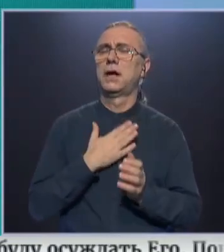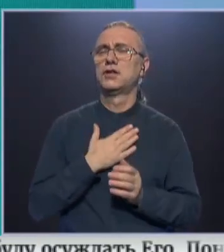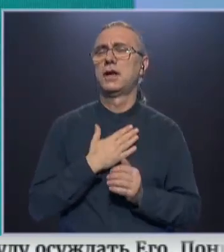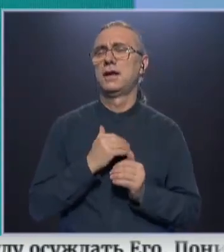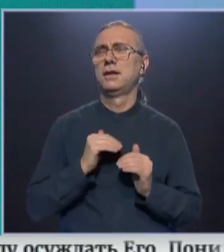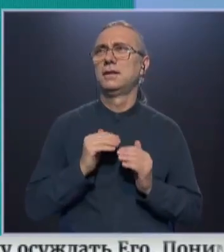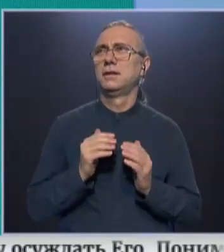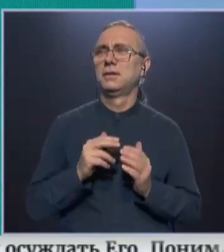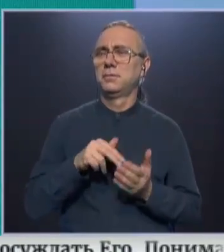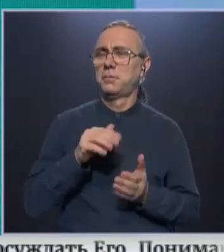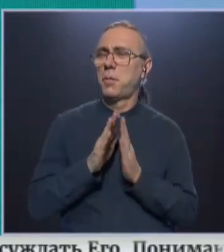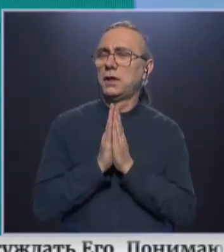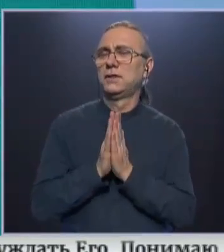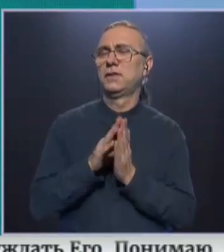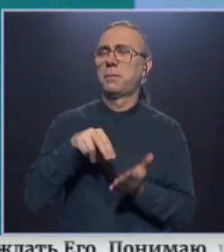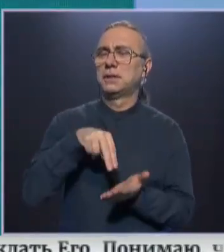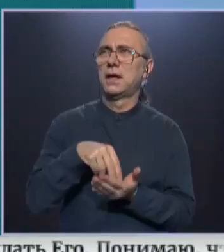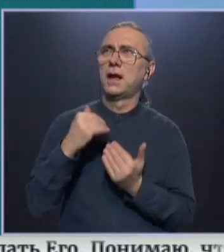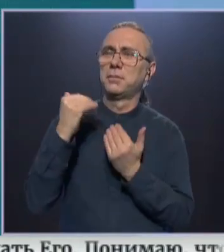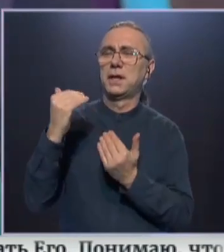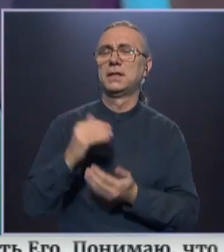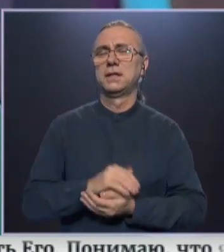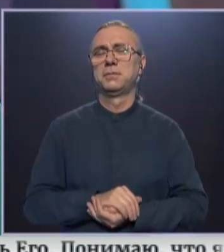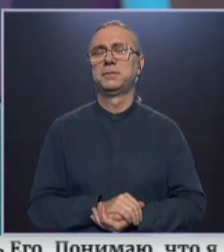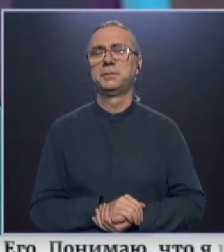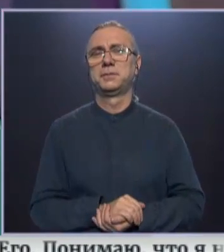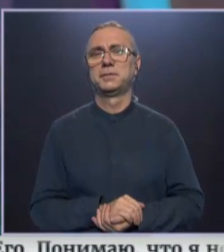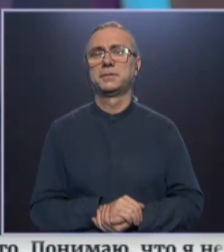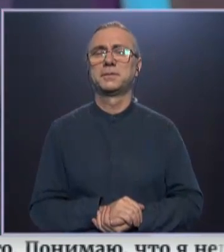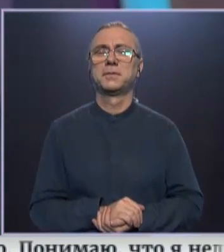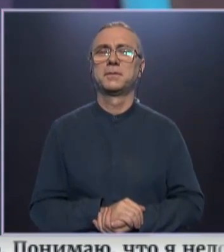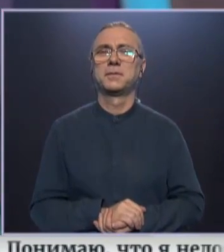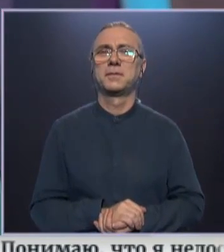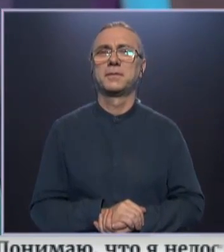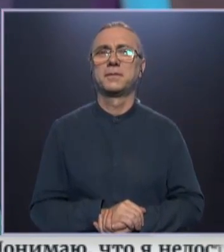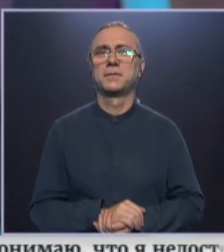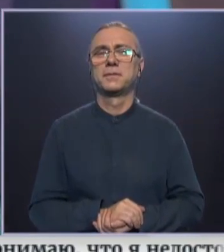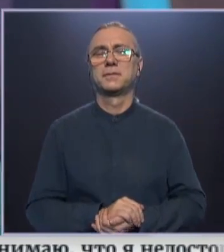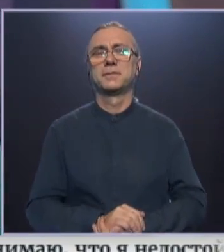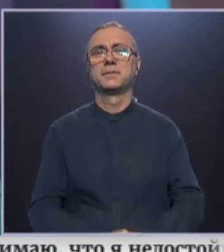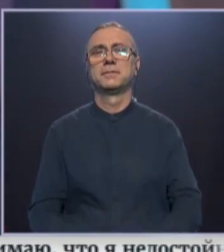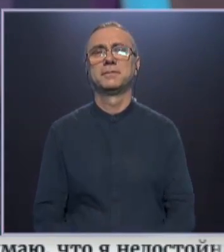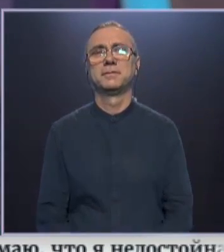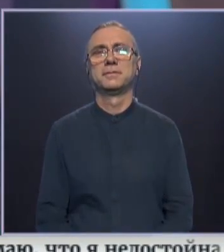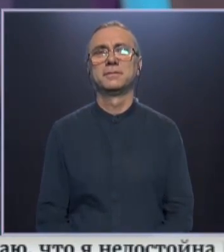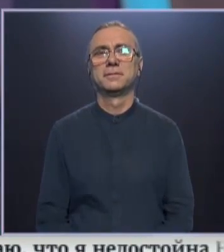проявляемые в молитвах друзья у нас еще одна маленькая короткая Пауза и дальше уже